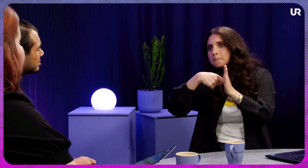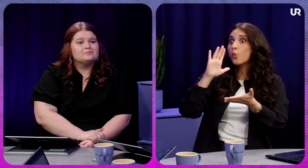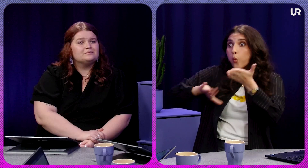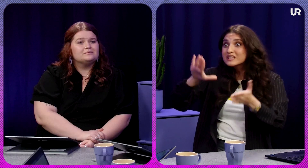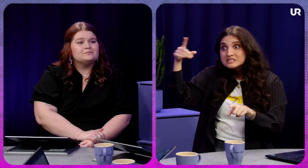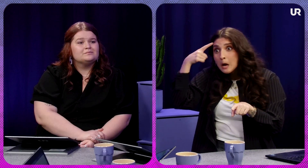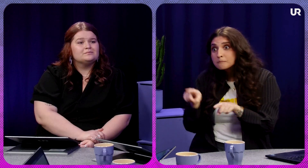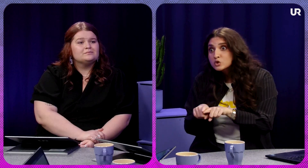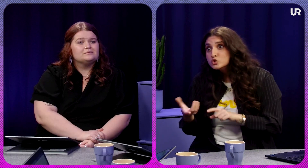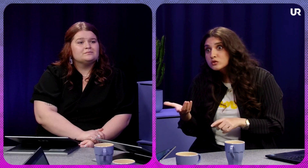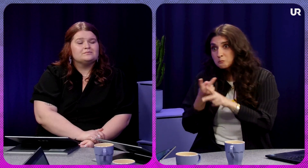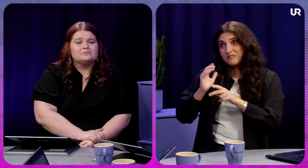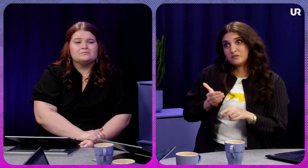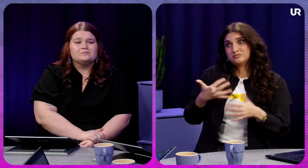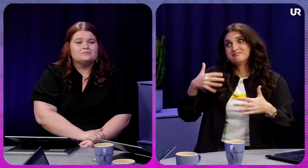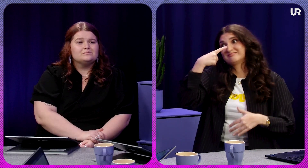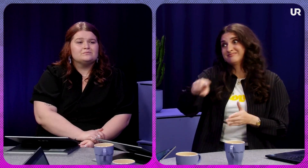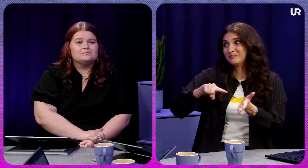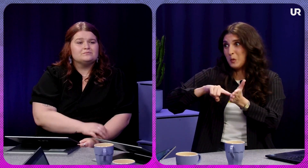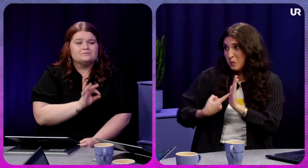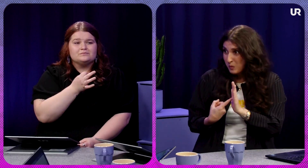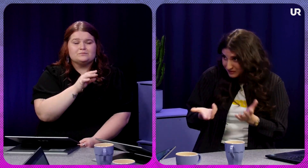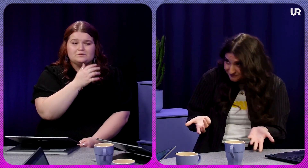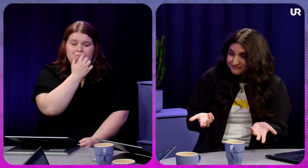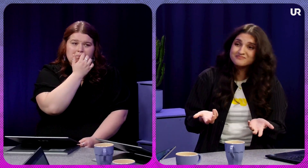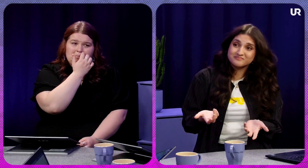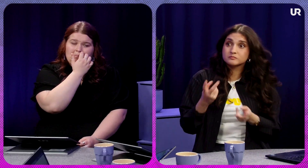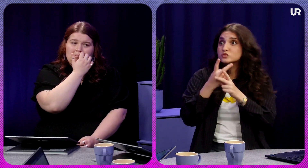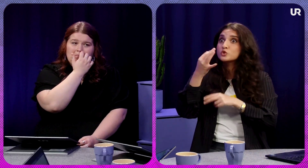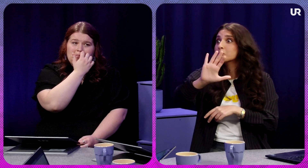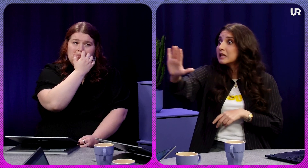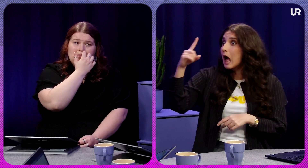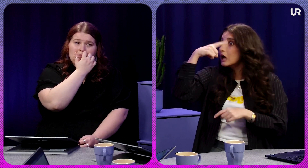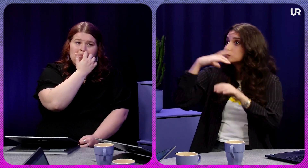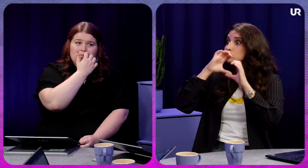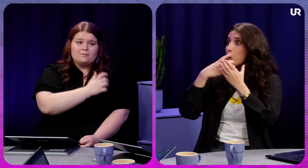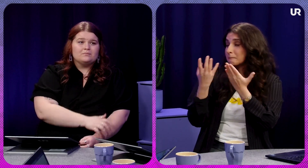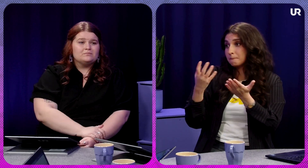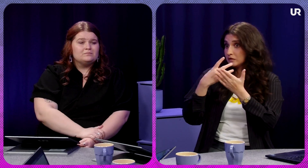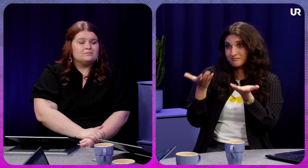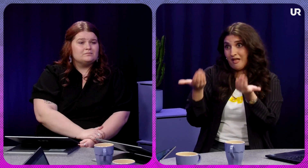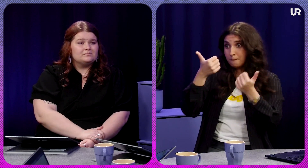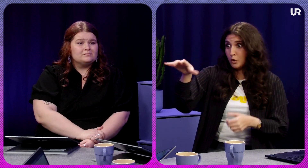I en porrfilm, alltså, och UTAN deras samtycke! Så tjejerna är hårt utsatta här. Josephine: Usch... Jessica: Era ansikten som syns på sociala medier, det är lätt att ta det-